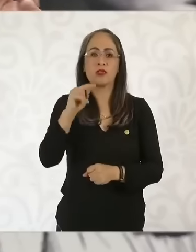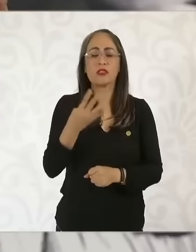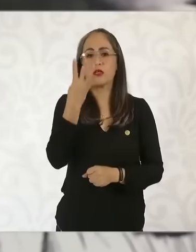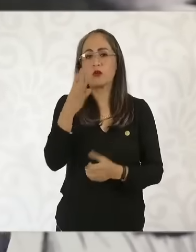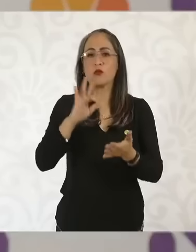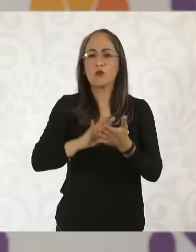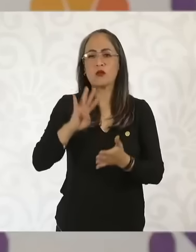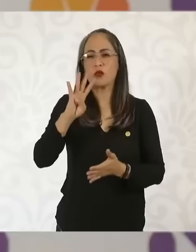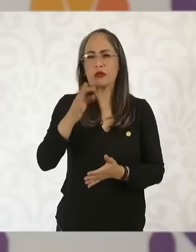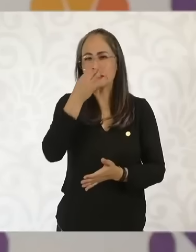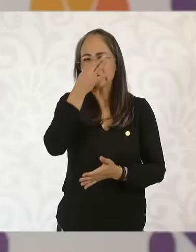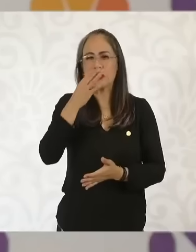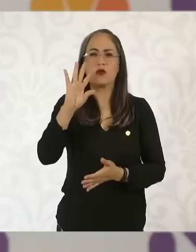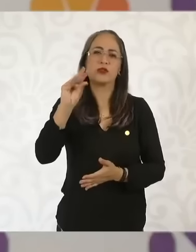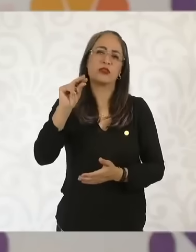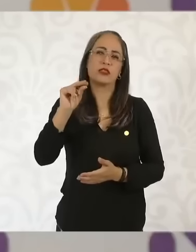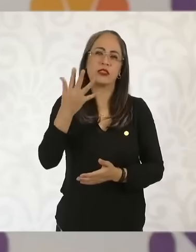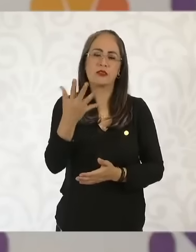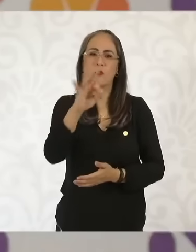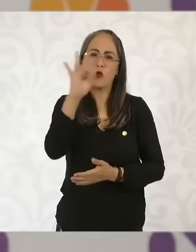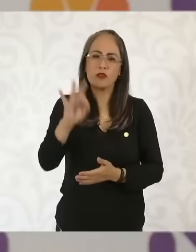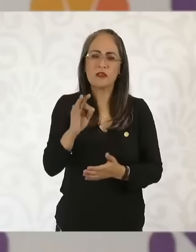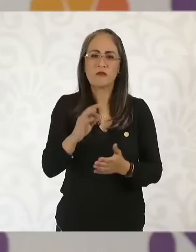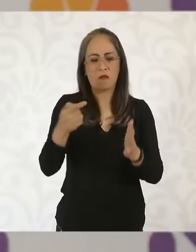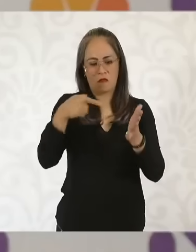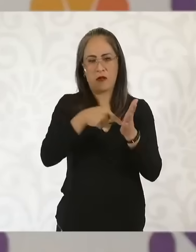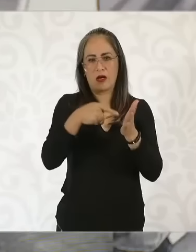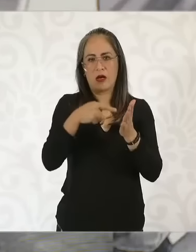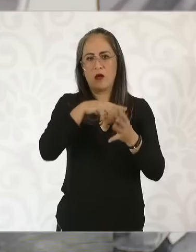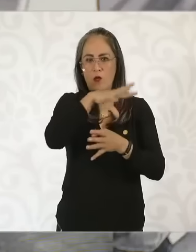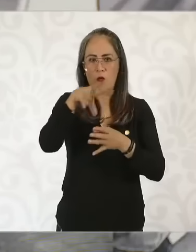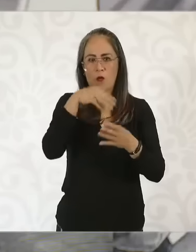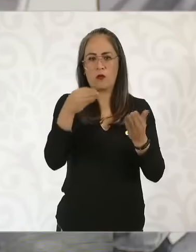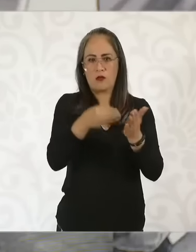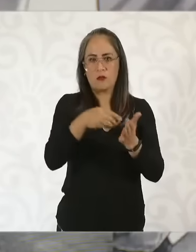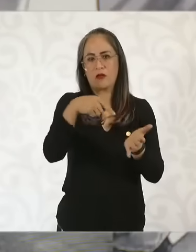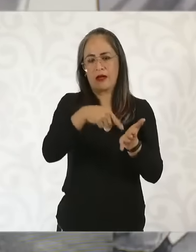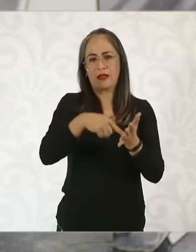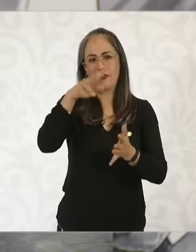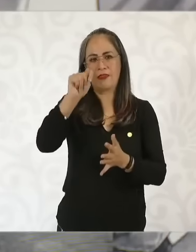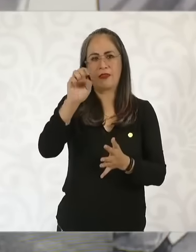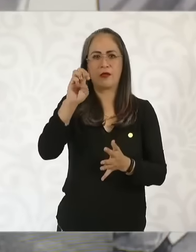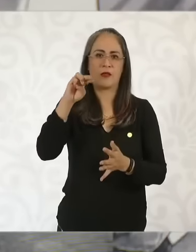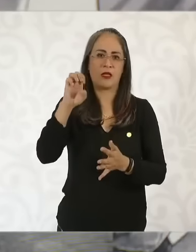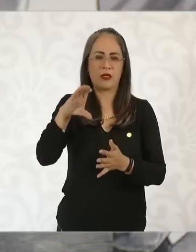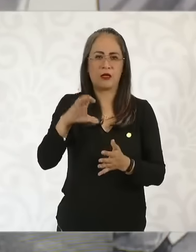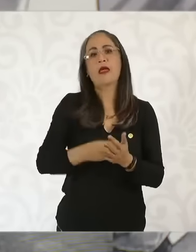casi 85% sigue dentro del tratado, se exporta dentro del tratado y pues no paga tarifas. Ahora,